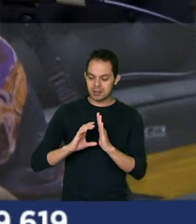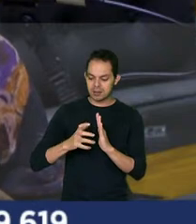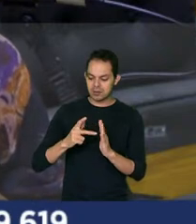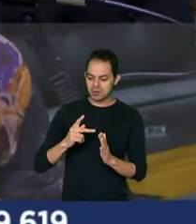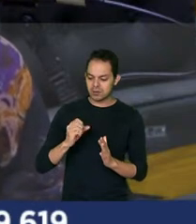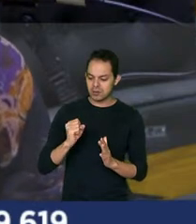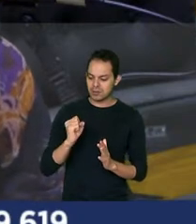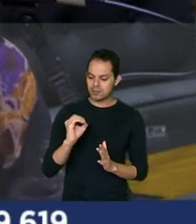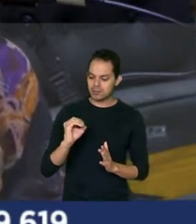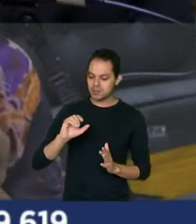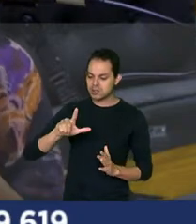EMENDA DO PSOL É EXTREMAMENTE IMPORTANTE PORQUE ELA FAZ COM